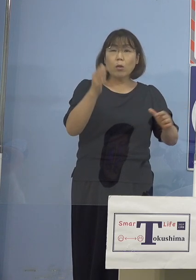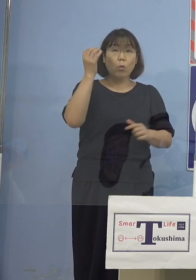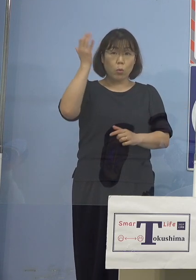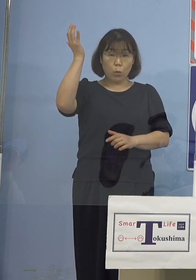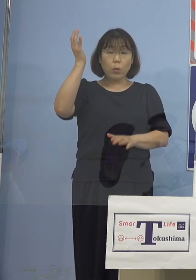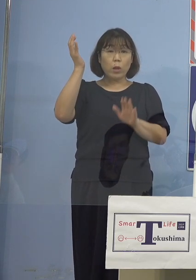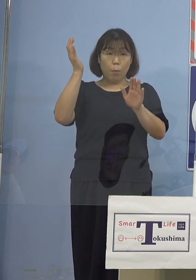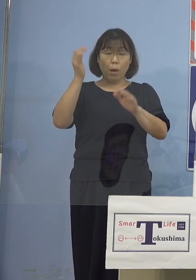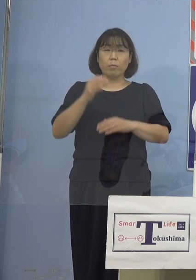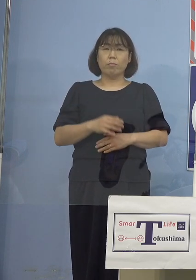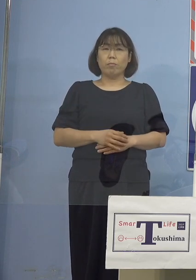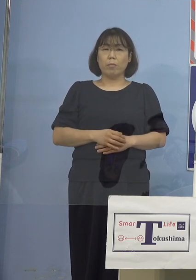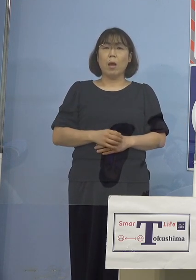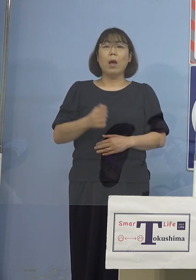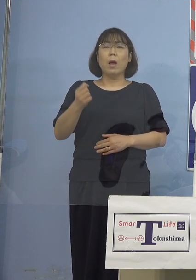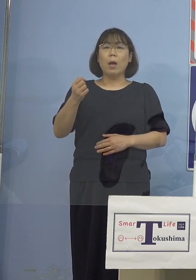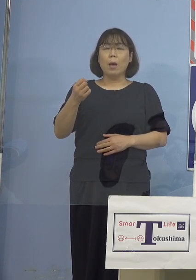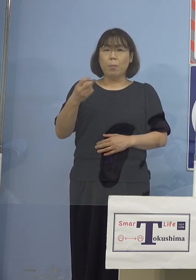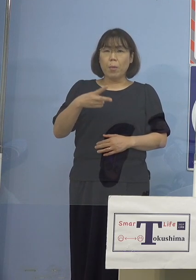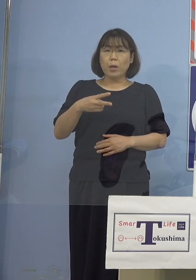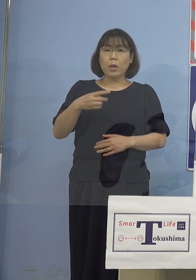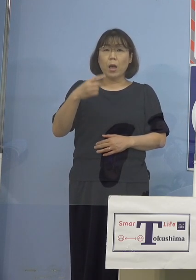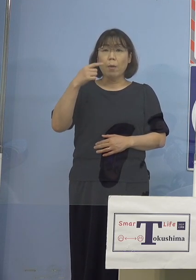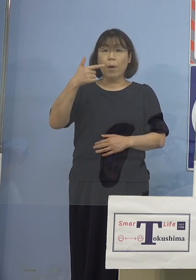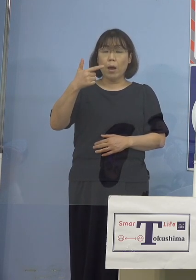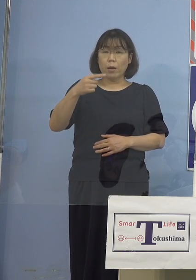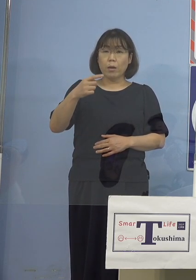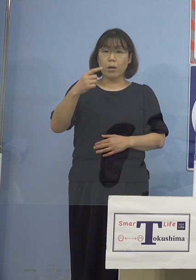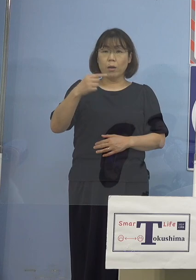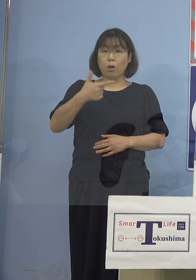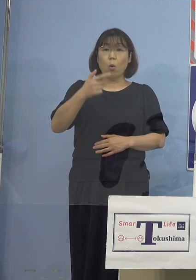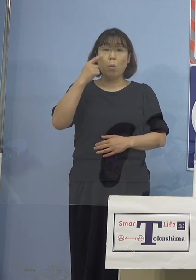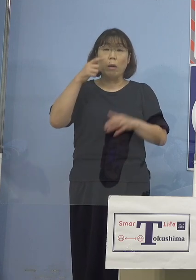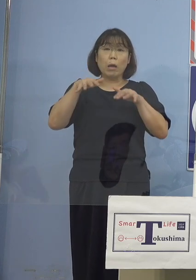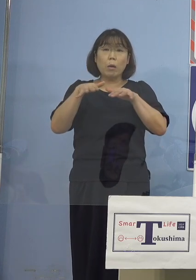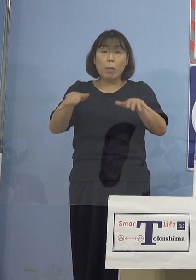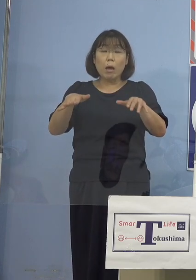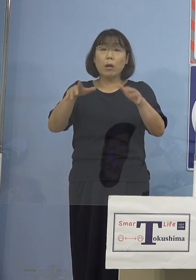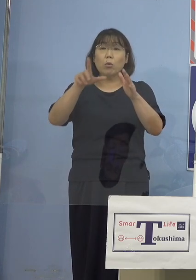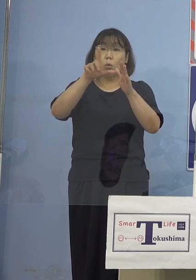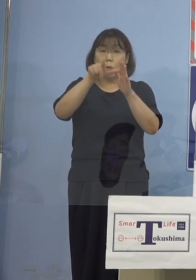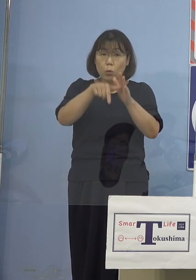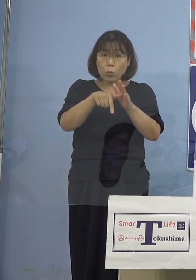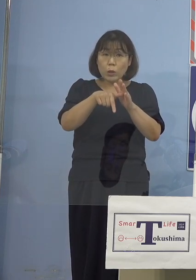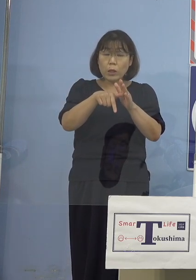あるいは「第6波」が襲ってきた時に この季節性インフルエンザのワクチン接種